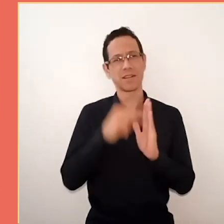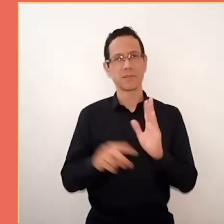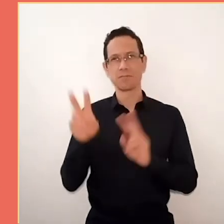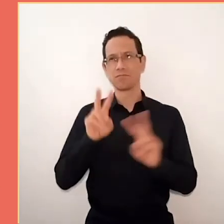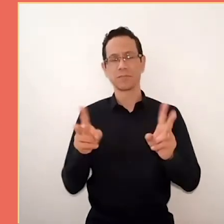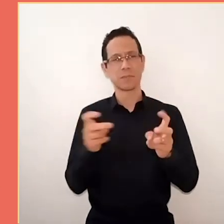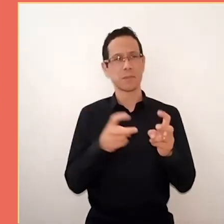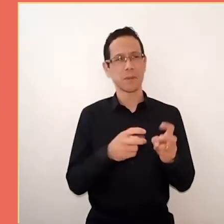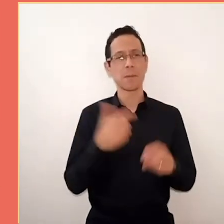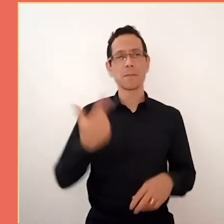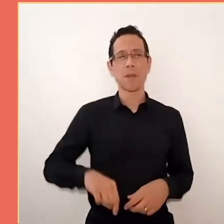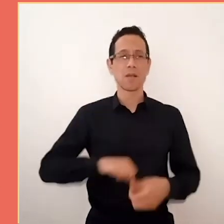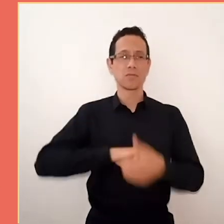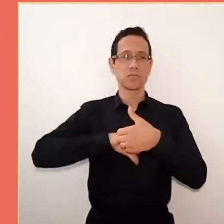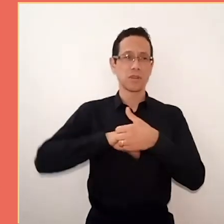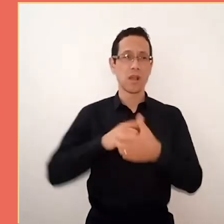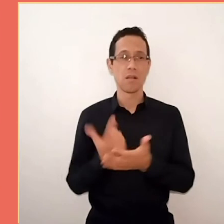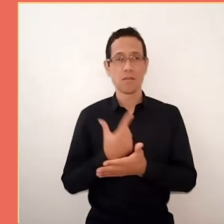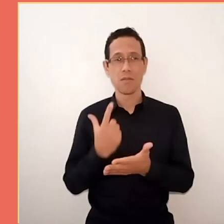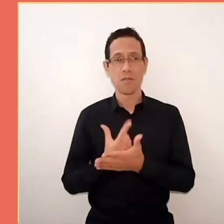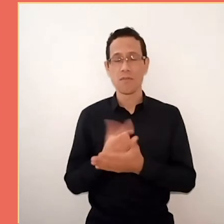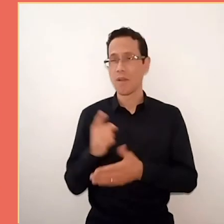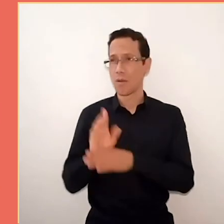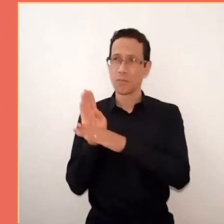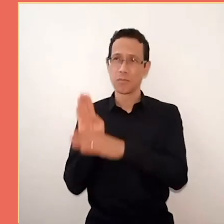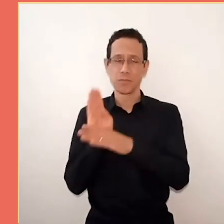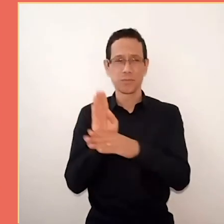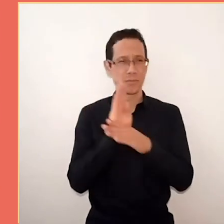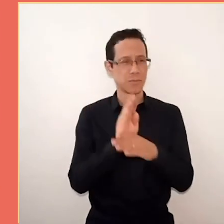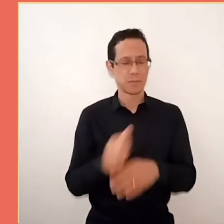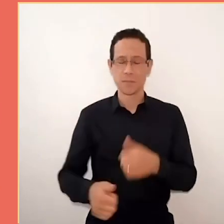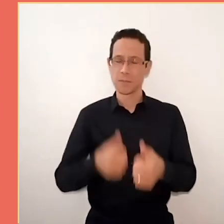que tem tudo a ver com o tema do…